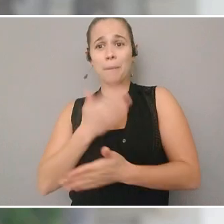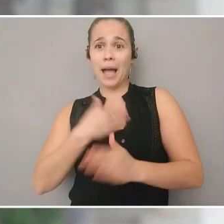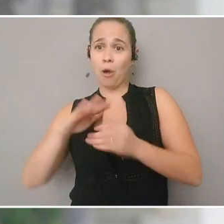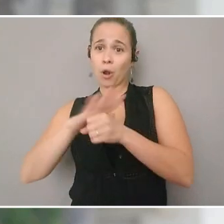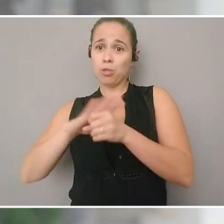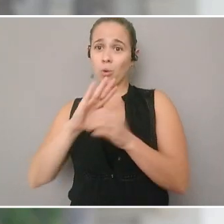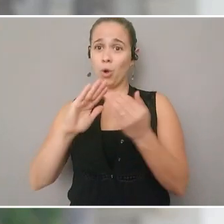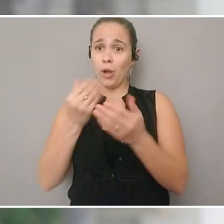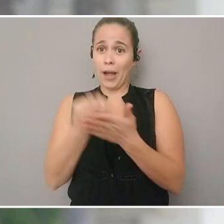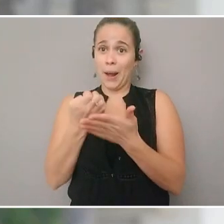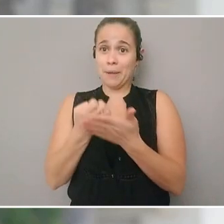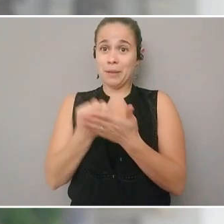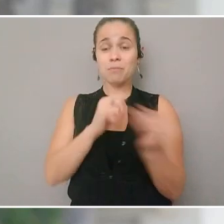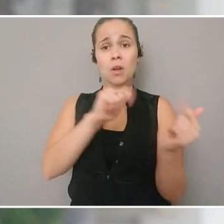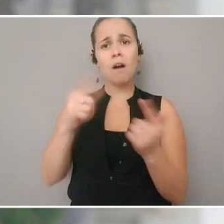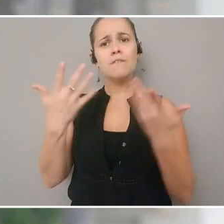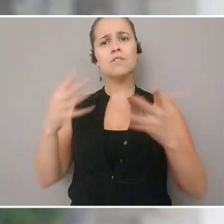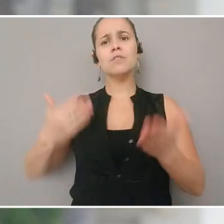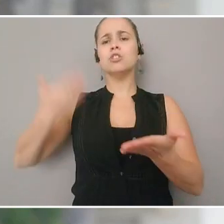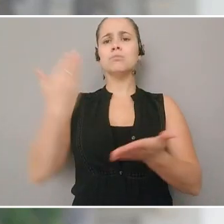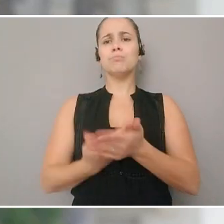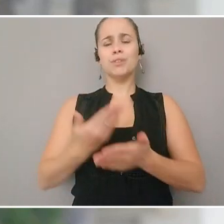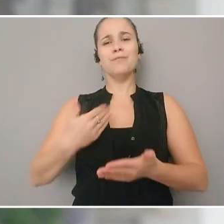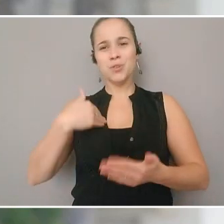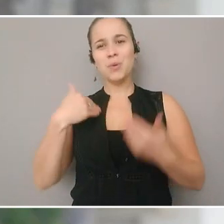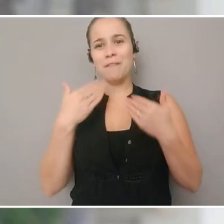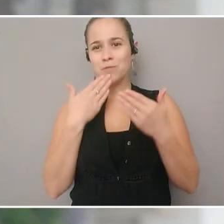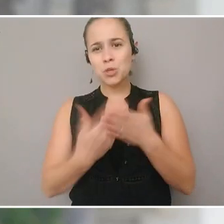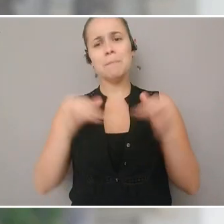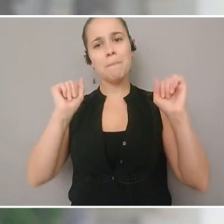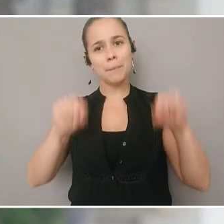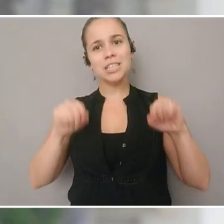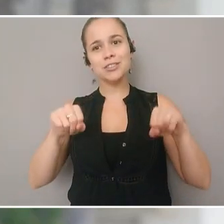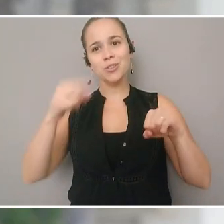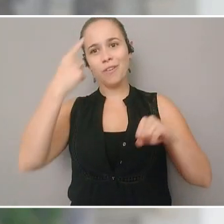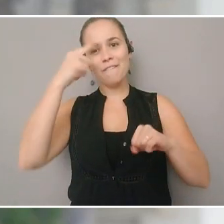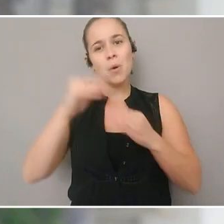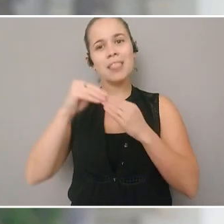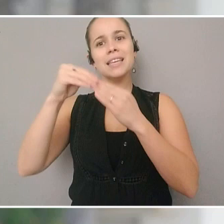hemos demostrado que tienes gran